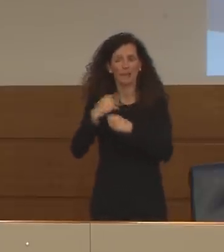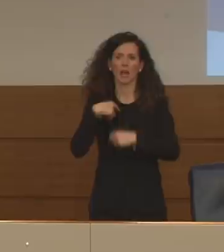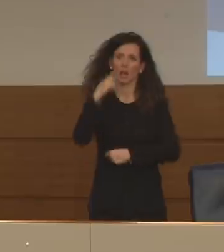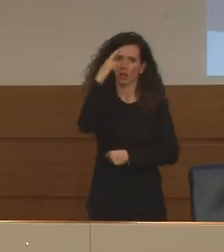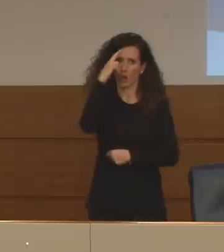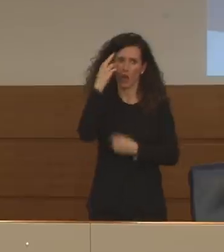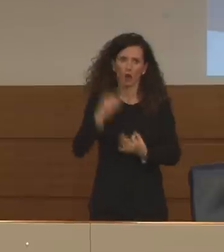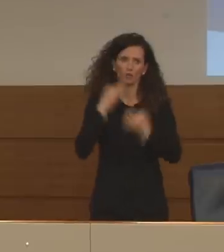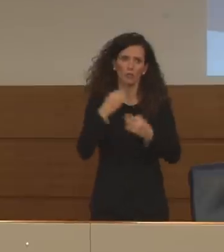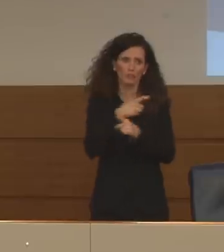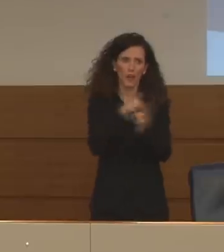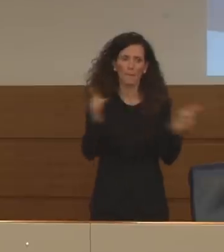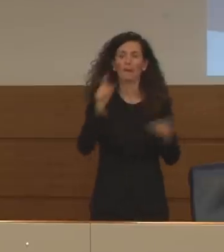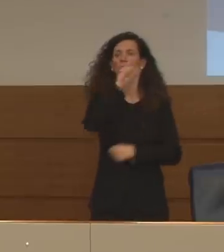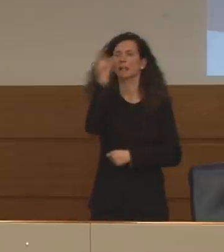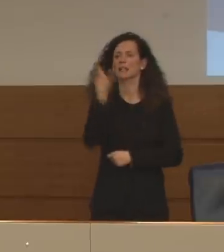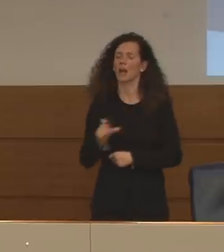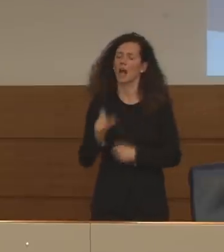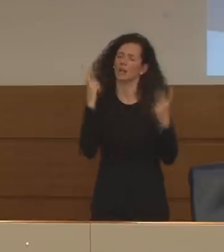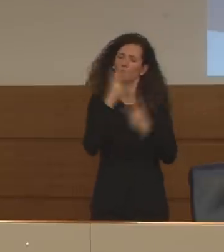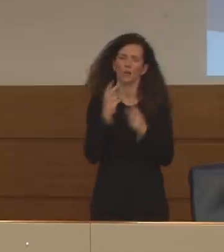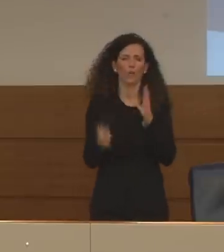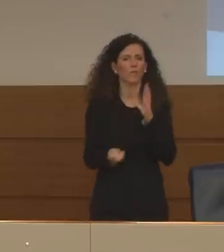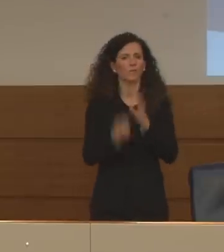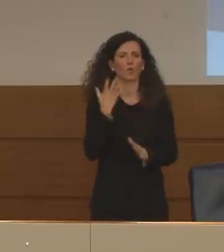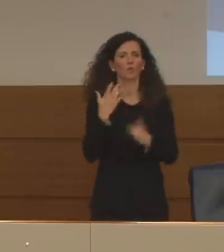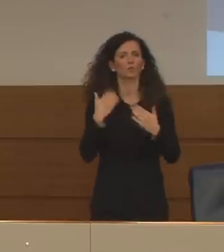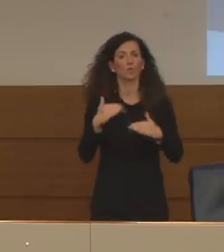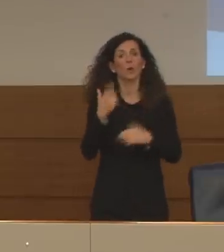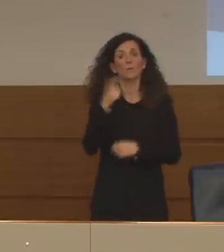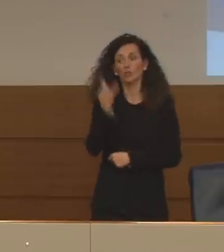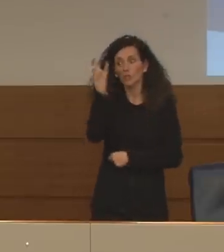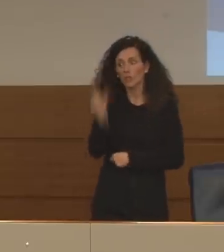molto fortunato perché dispone di questa figura professionale al servizio dei